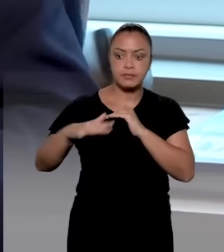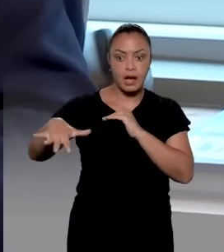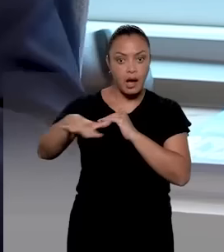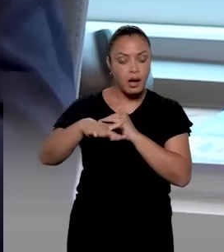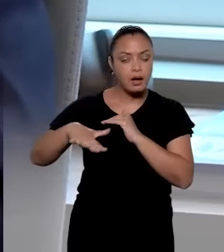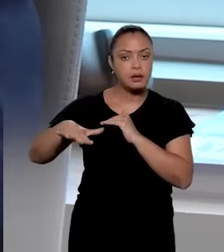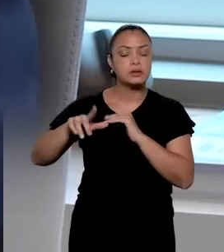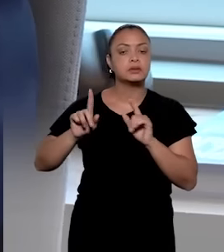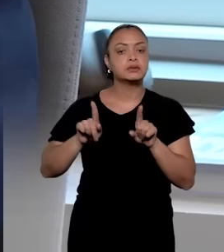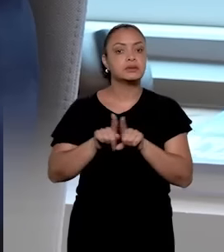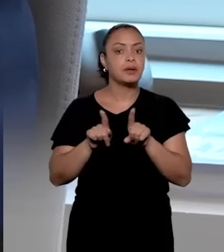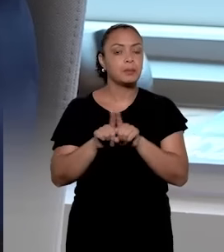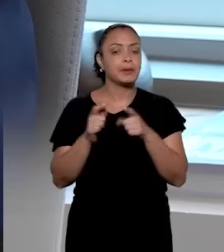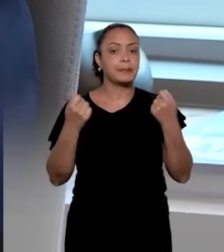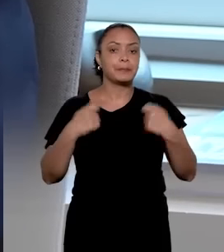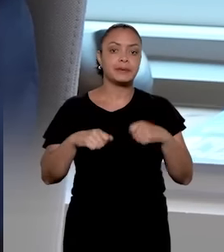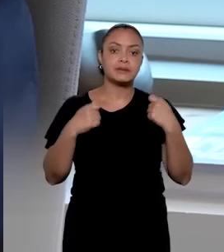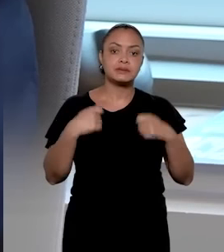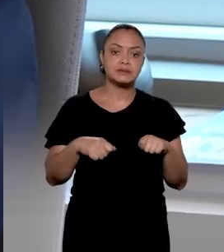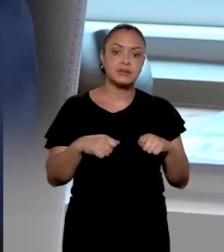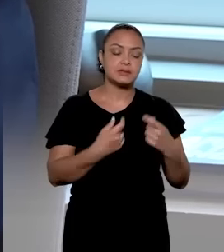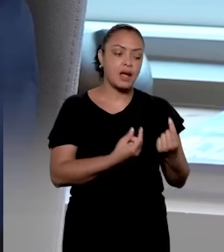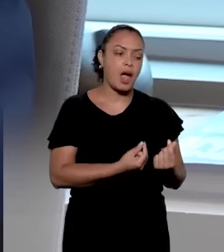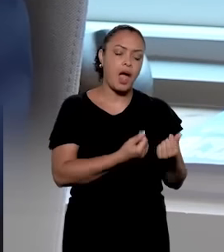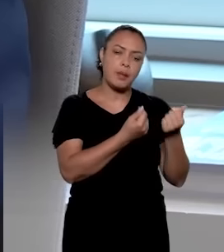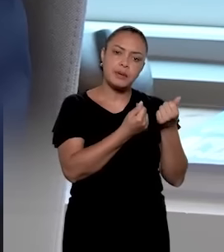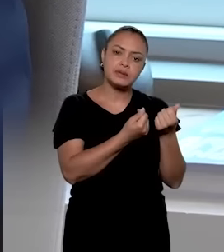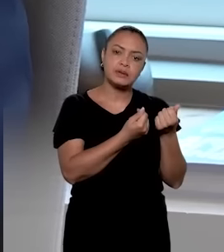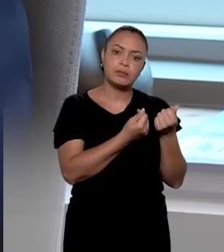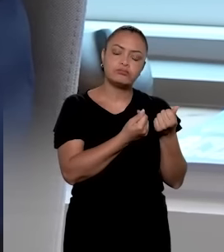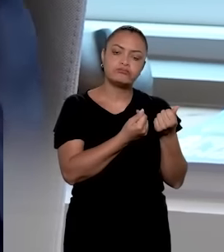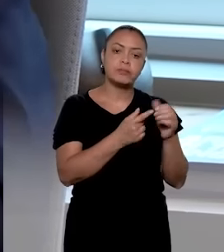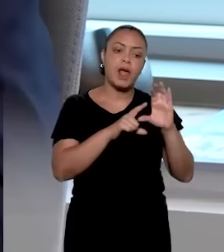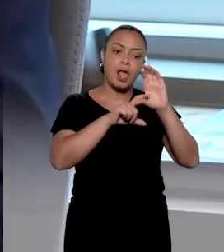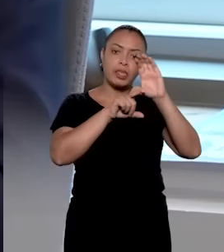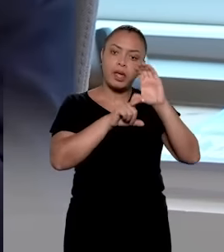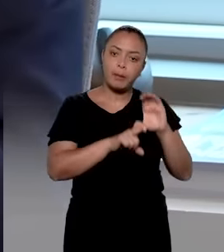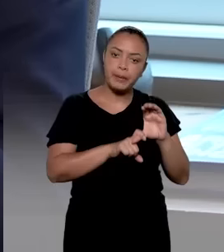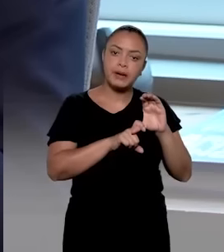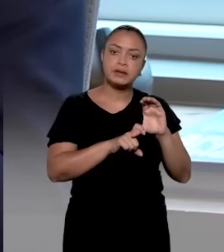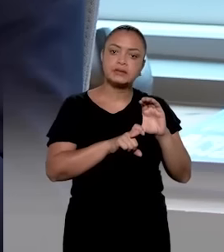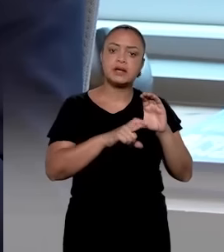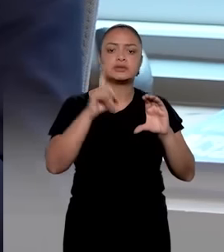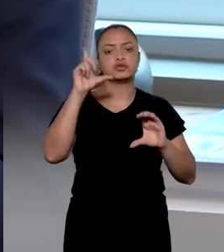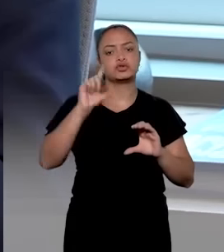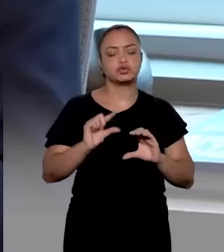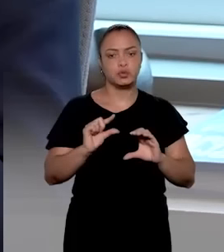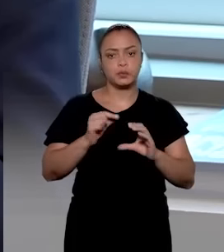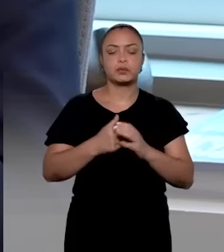tinha que ter alguma forma no mercado de capitais que reduzisse a dependência do crédito oficial. Uhum.